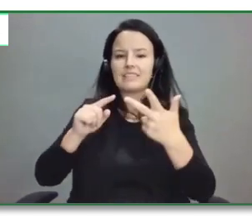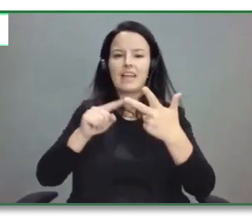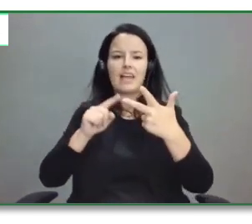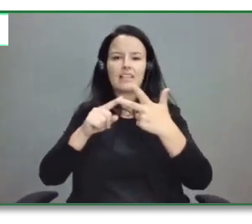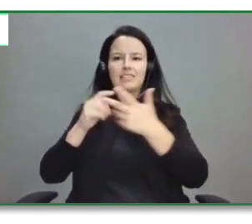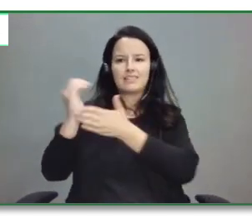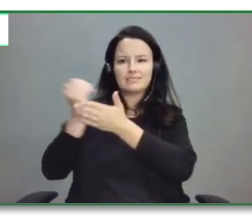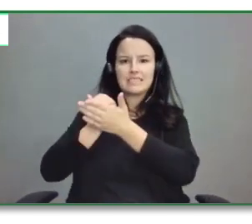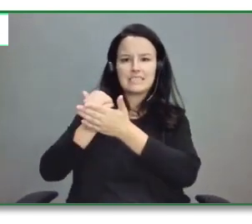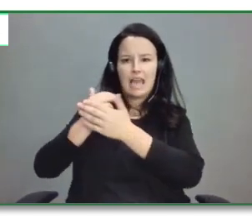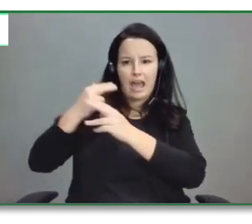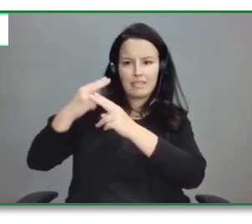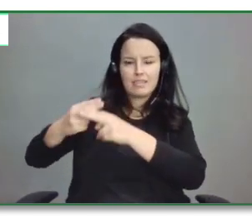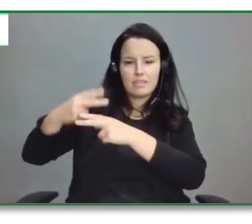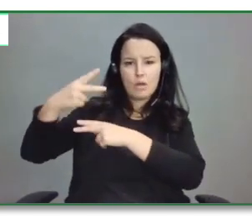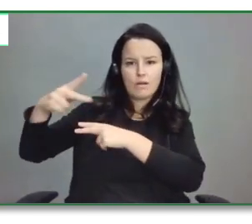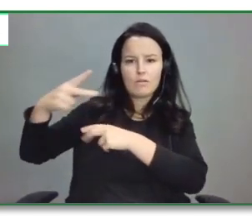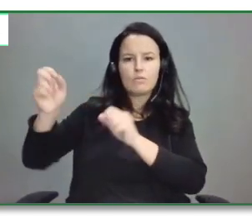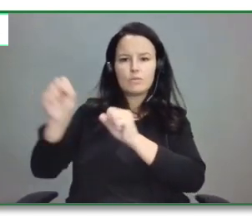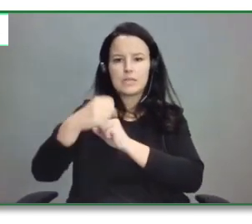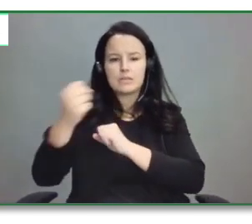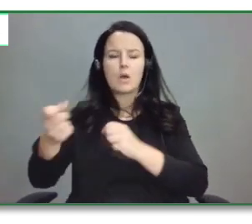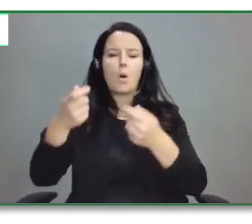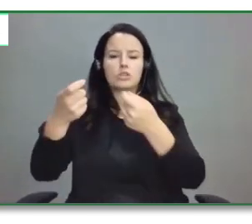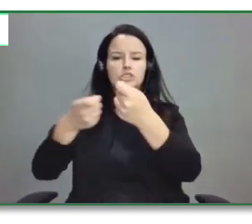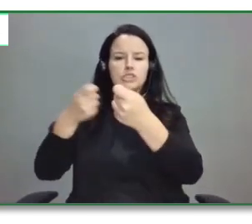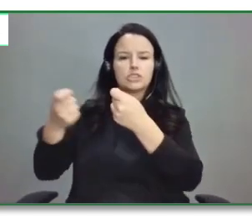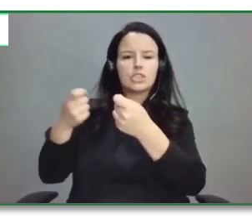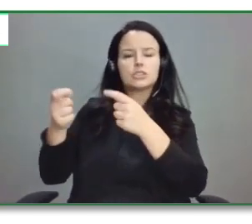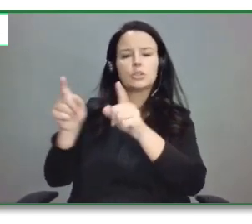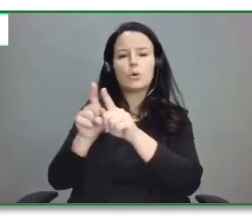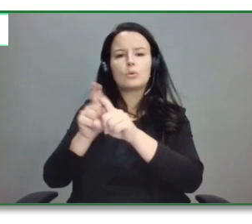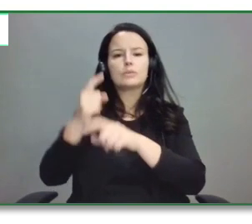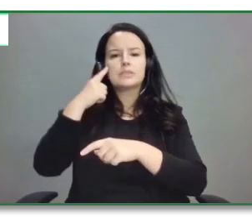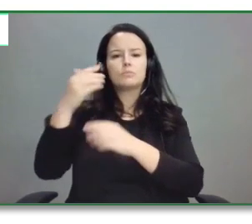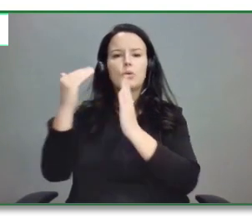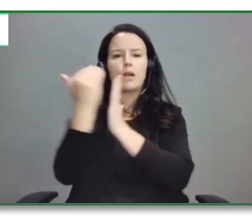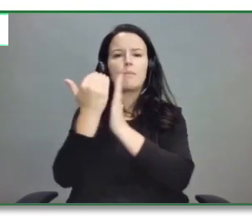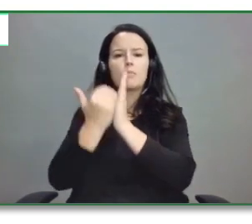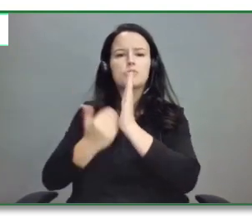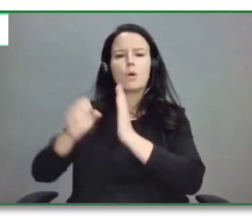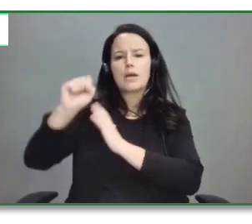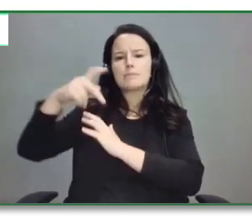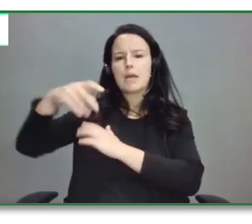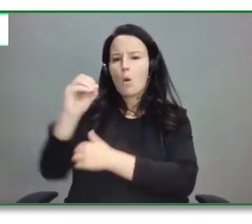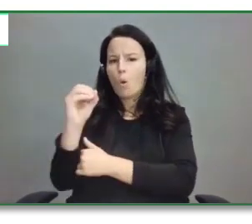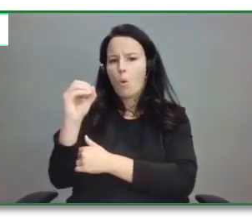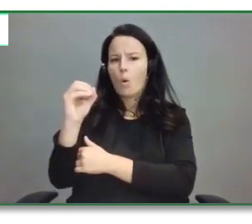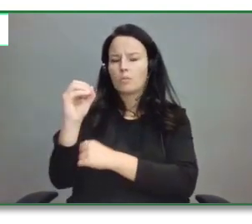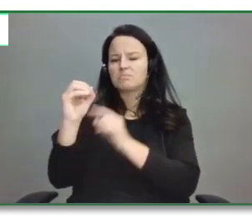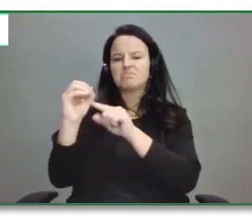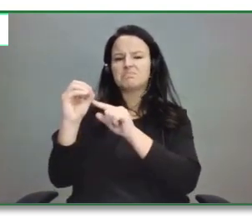gestion publique privée et la position